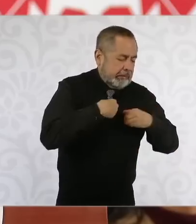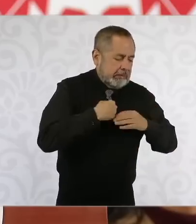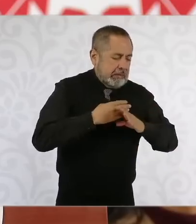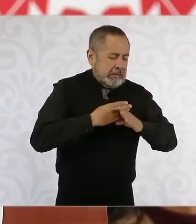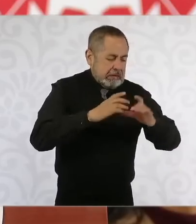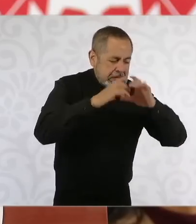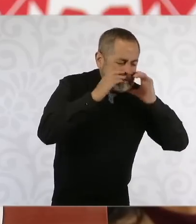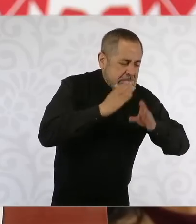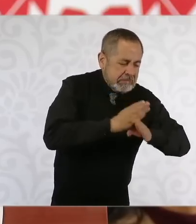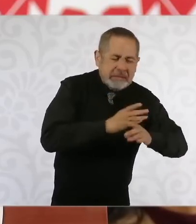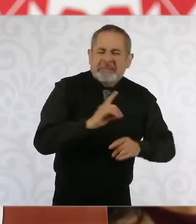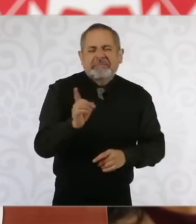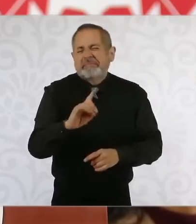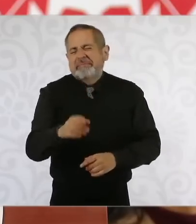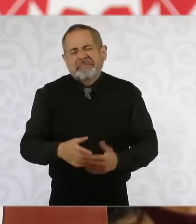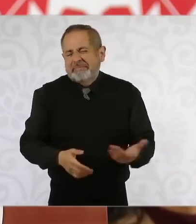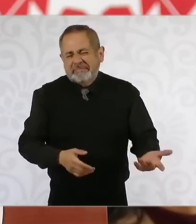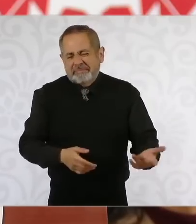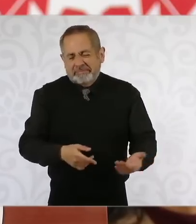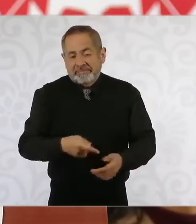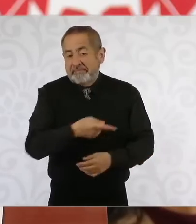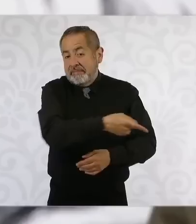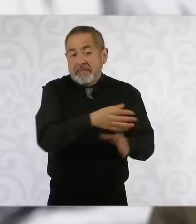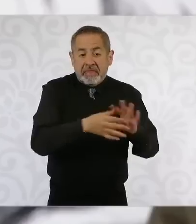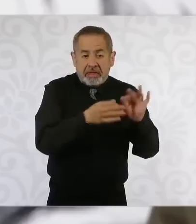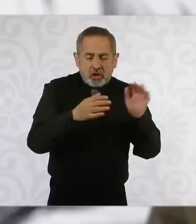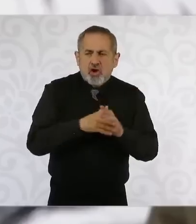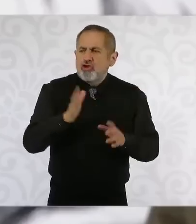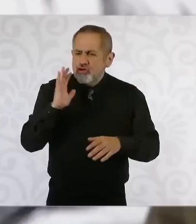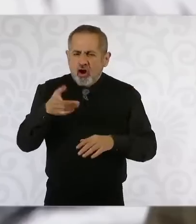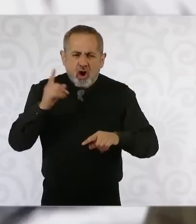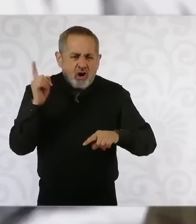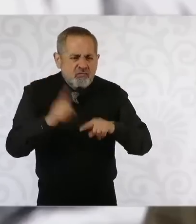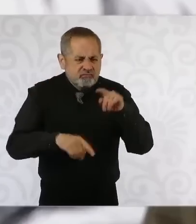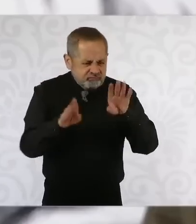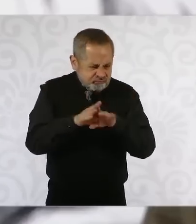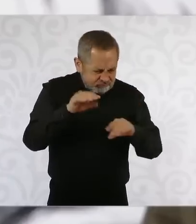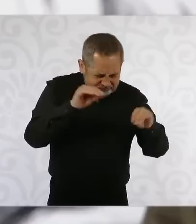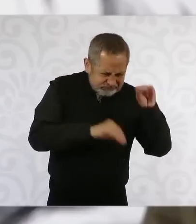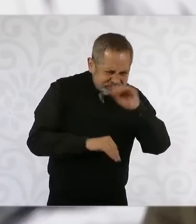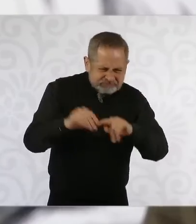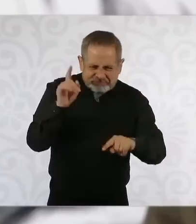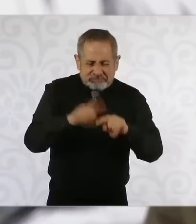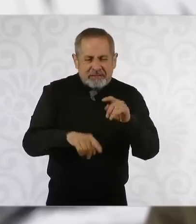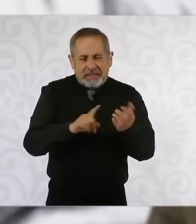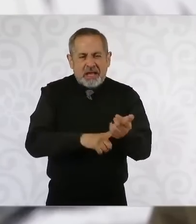los supuestos cocineros sobre el desmantelamiento de una casa de seguridad del grupo por parte del